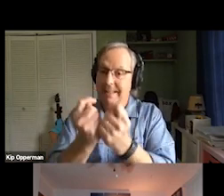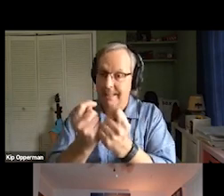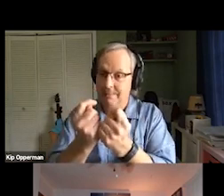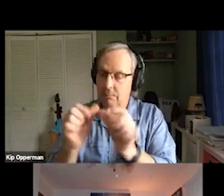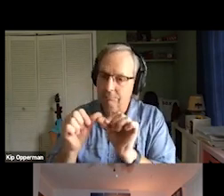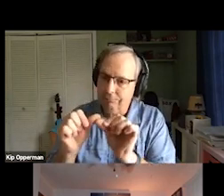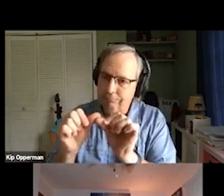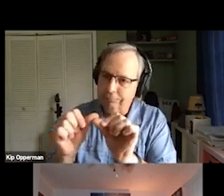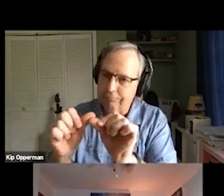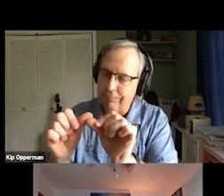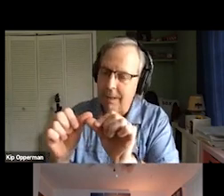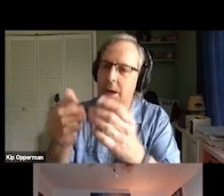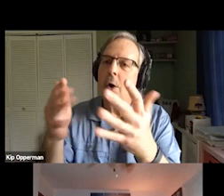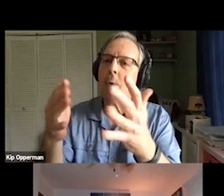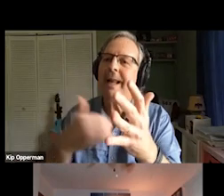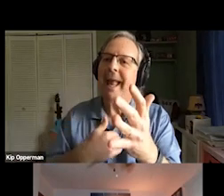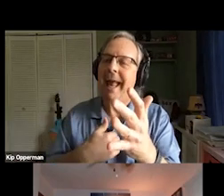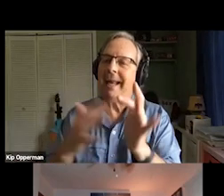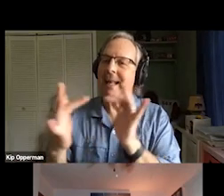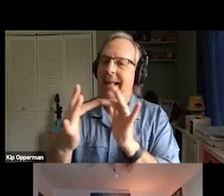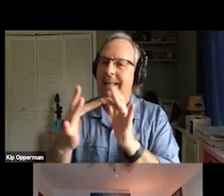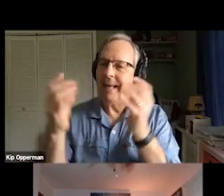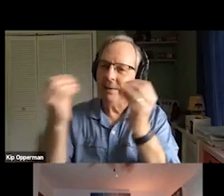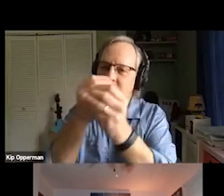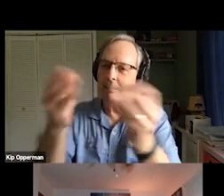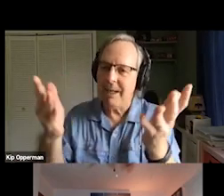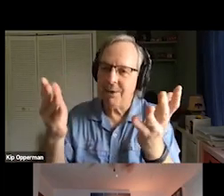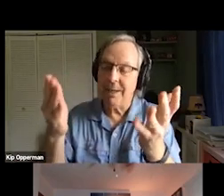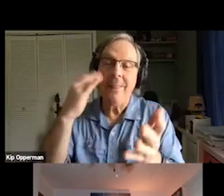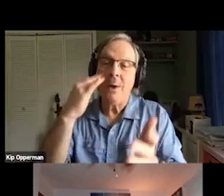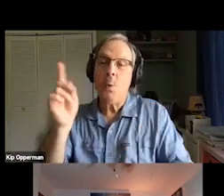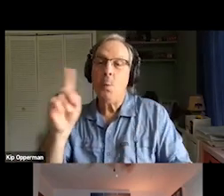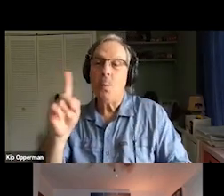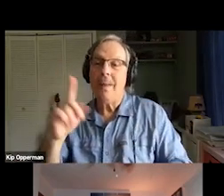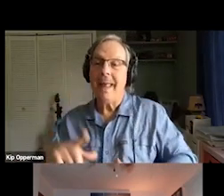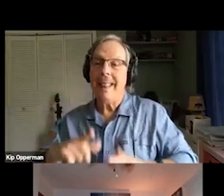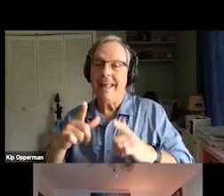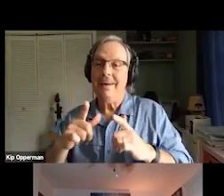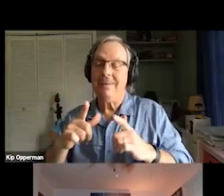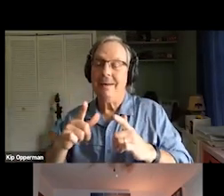porque ya tenían información de contacto. Ya sabían dónde vivían. Ya llevaron a cabo actividades de divulgación.